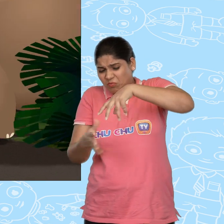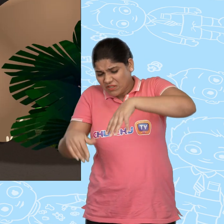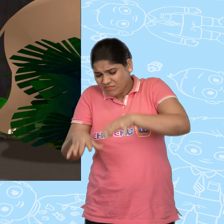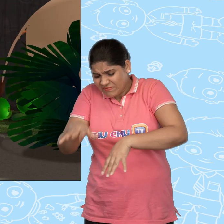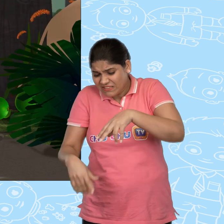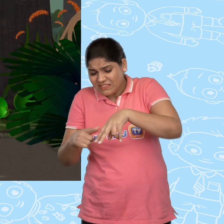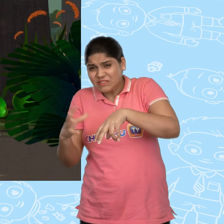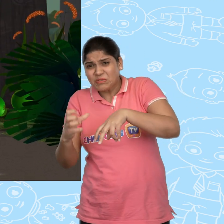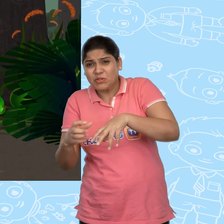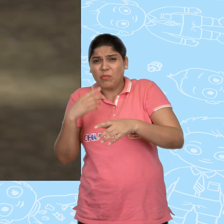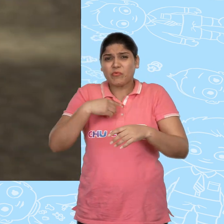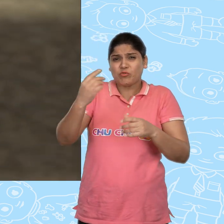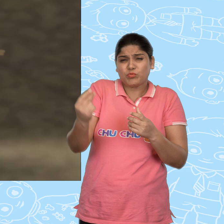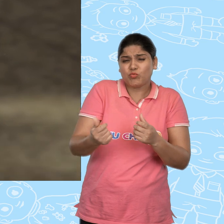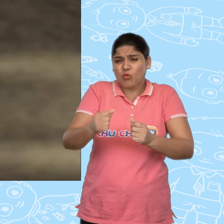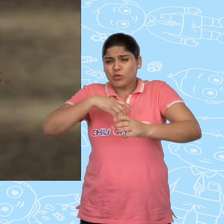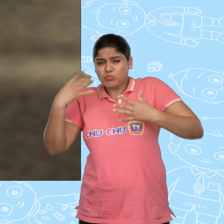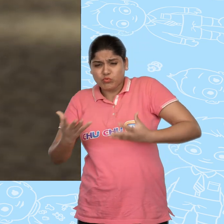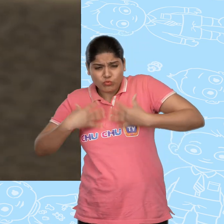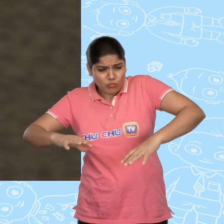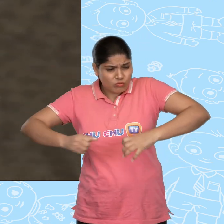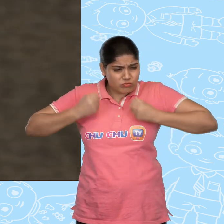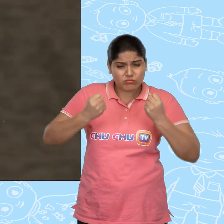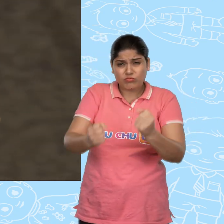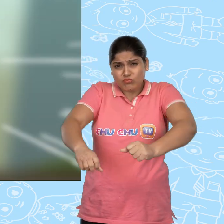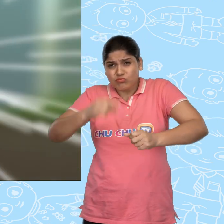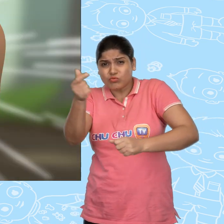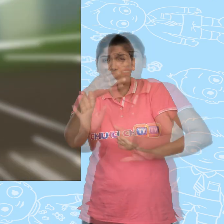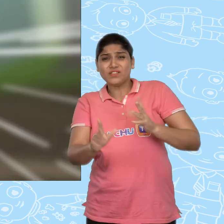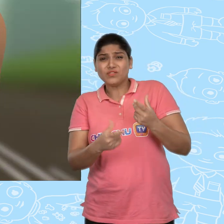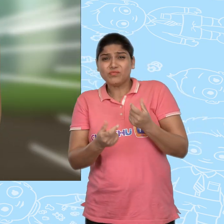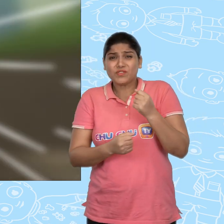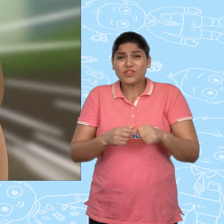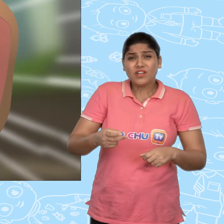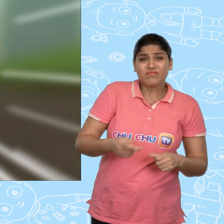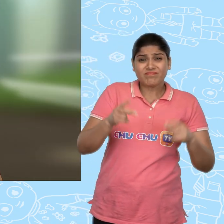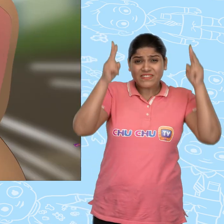तब भी वो अपनी पूरी जान लगा कर उसकी तरह भागा। अरे! नहीं!